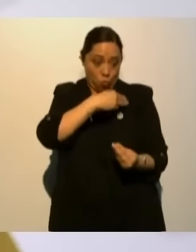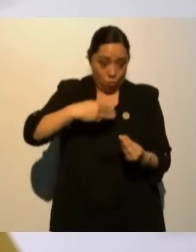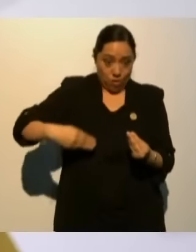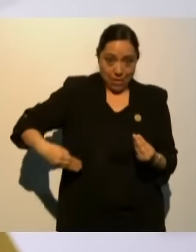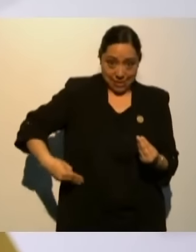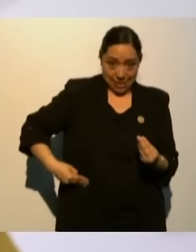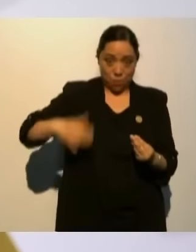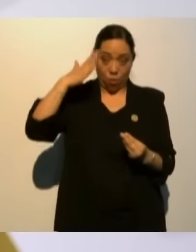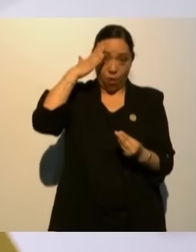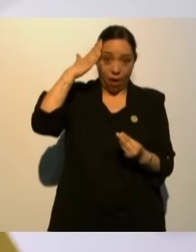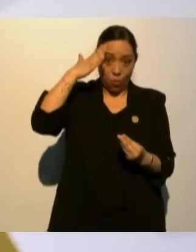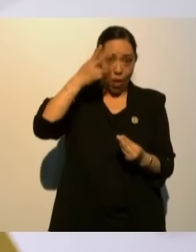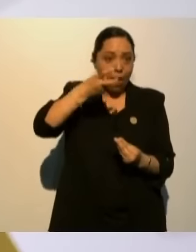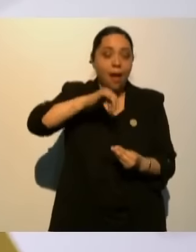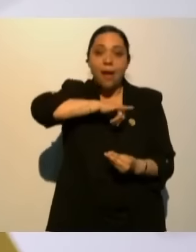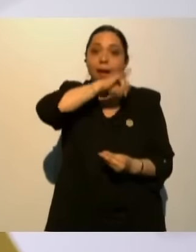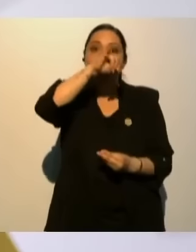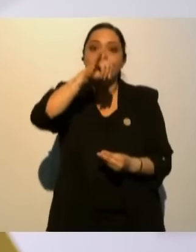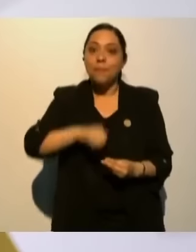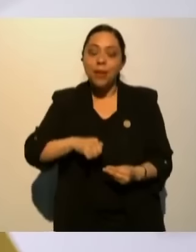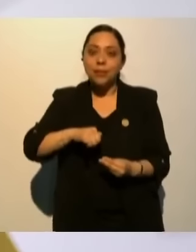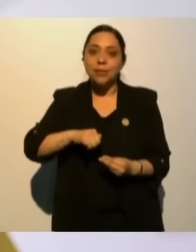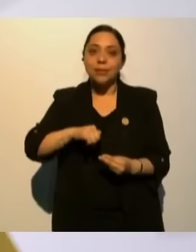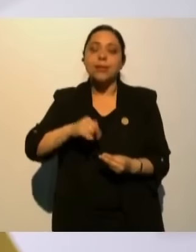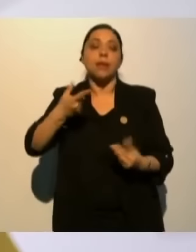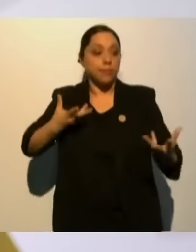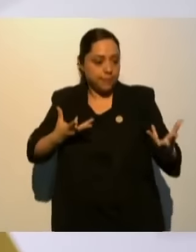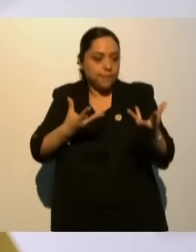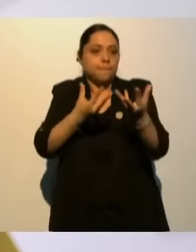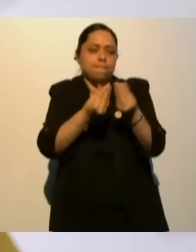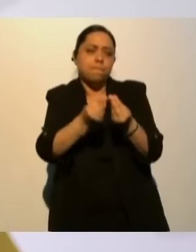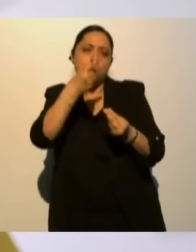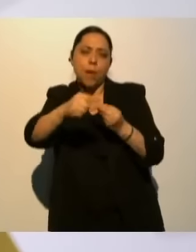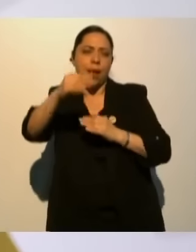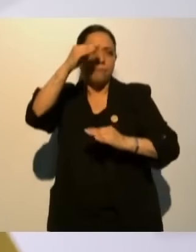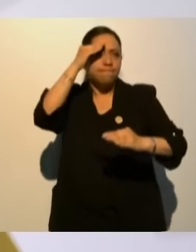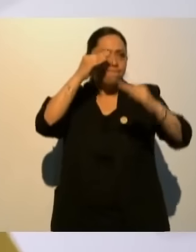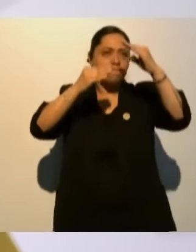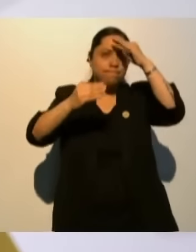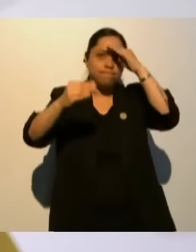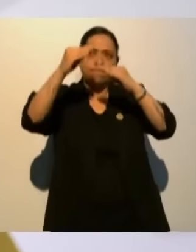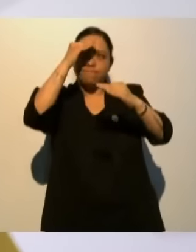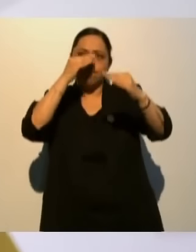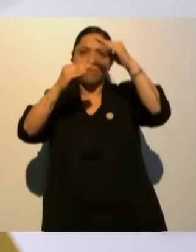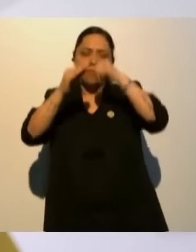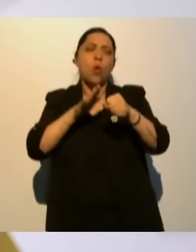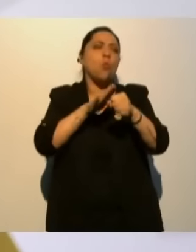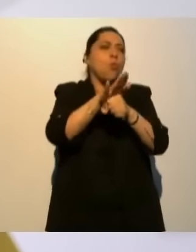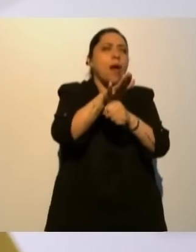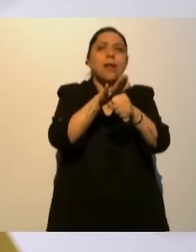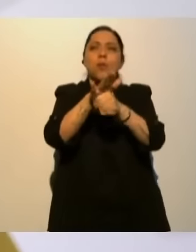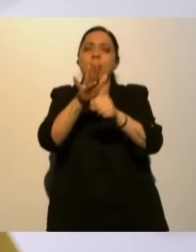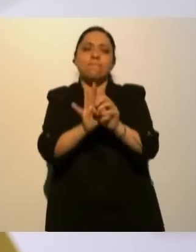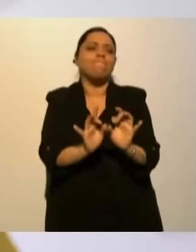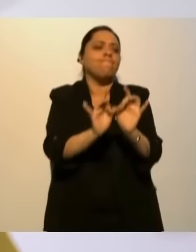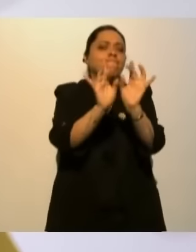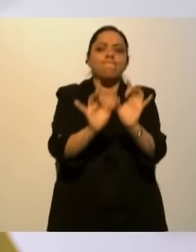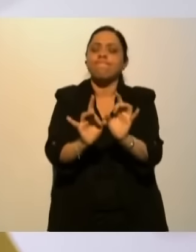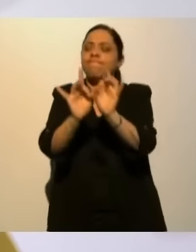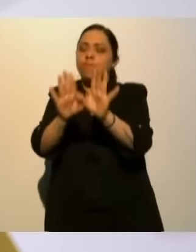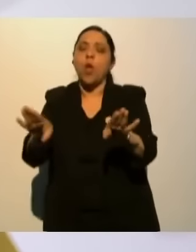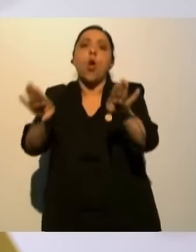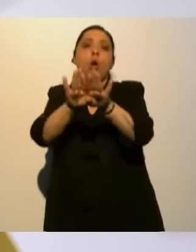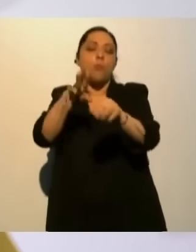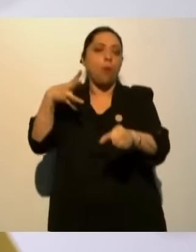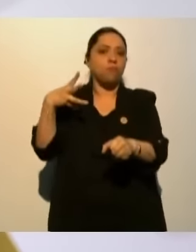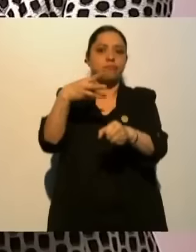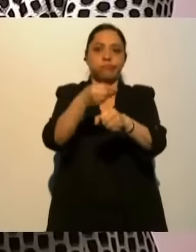para plantear salidas a las problemáticas que enfrentan hoy estamos siendo parte de un hecho